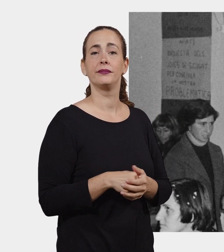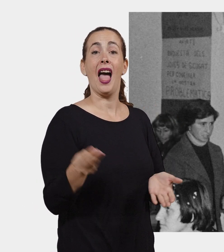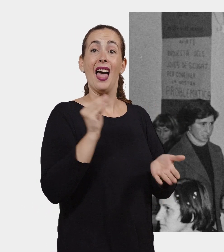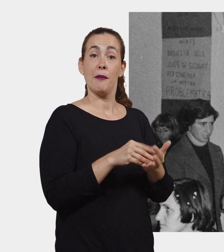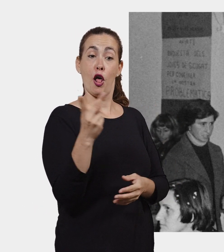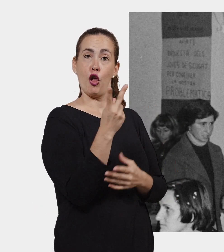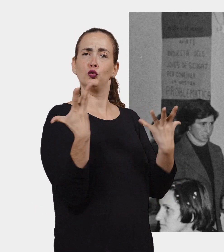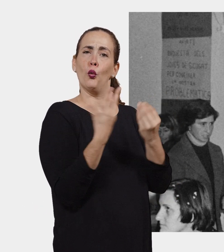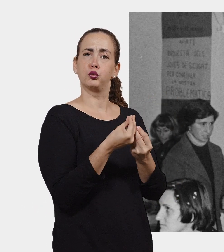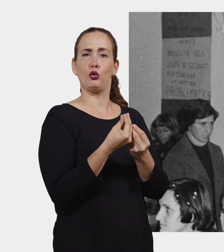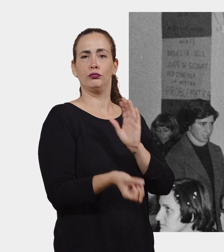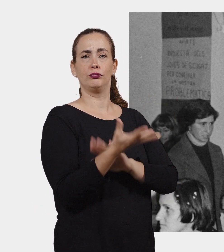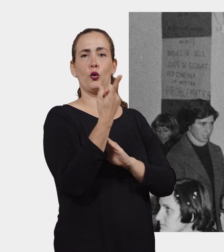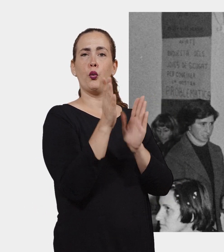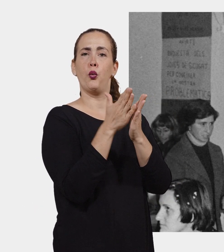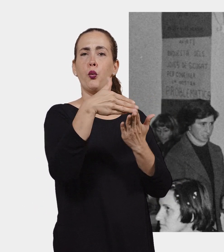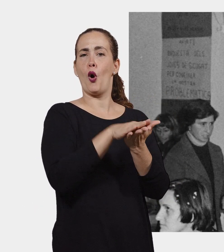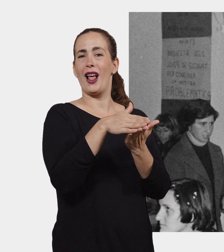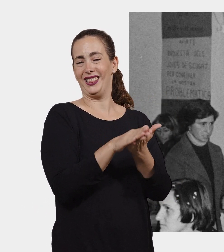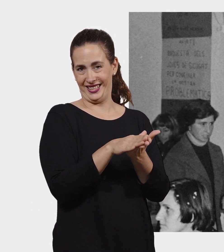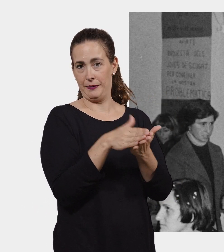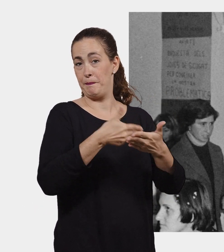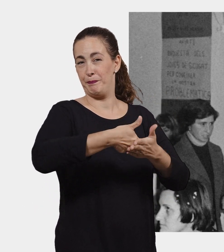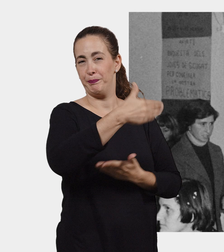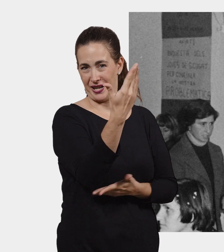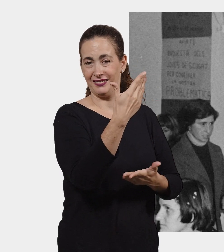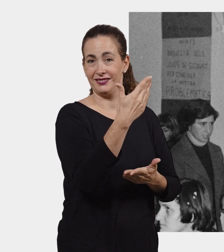I ambdues editen un butlletí conjunt.